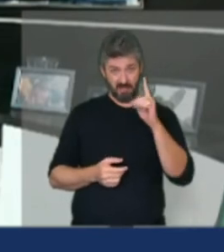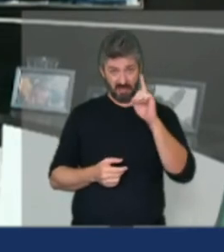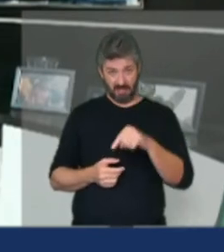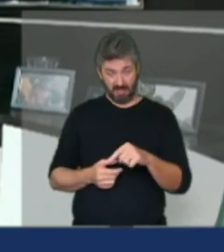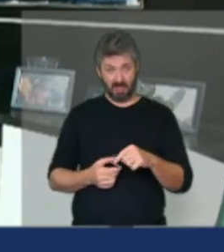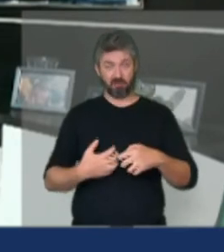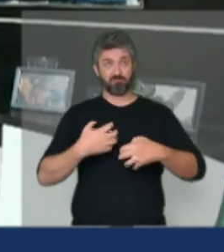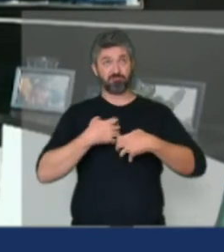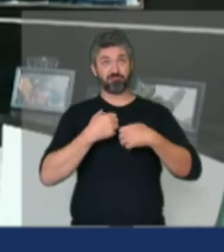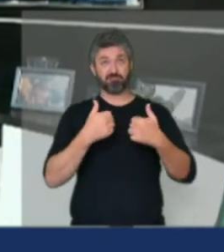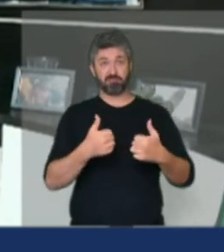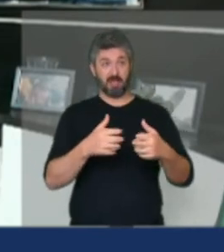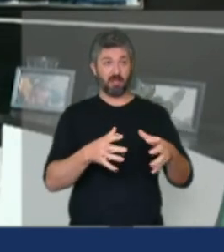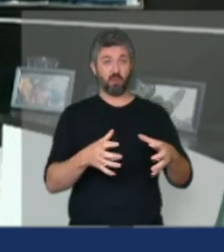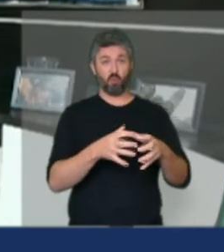COLETIVO MAS O LUCRO E, POR ISSO MESMO, SENHOR PRESIDENTE,